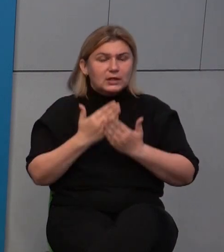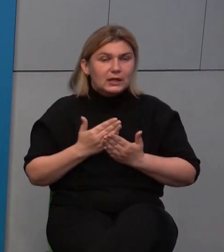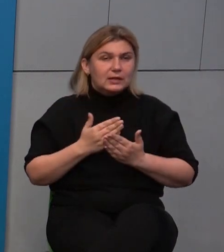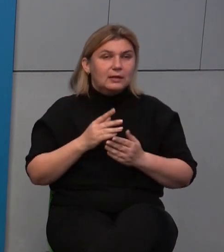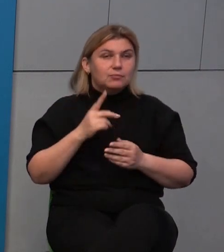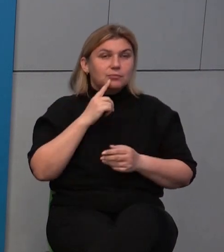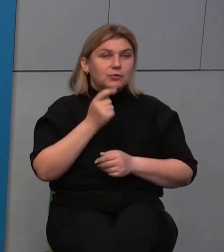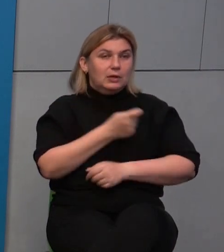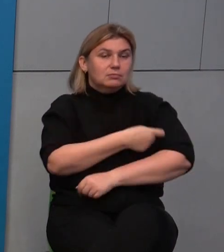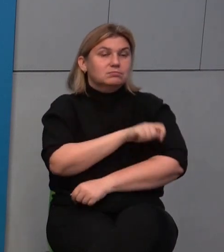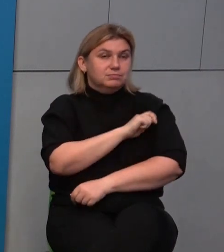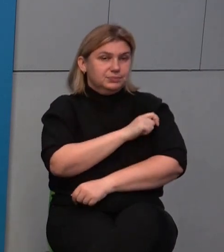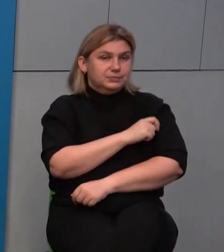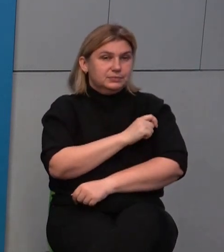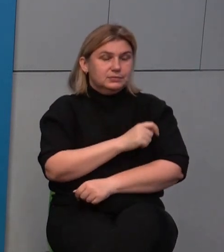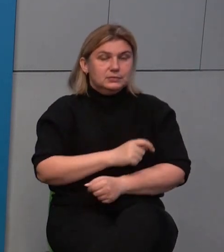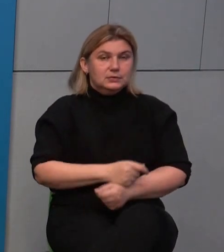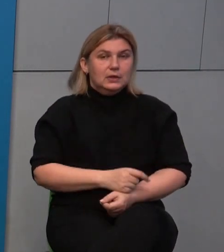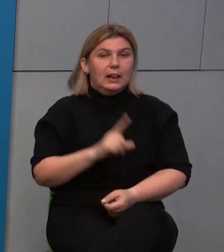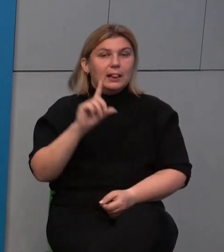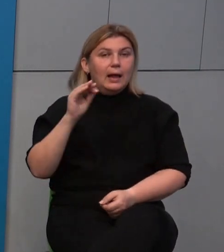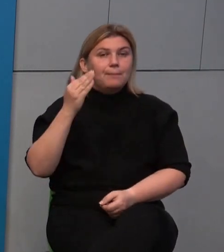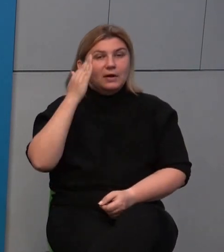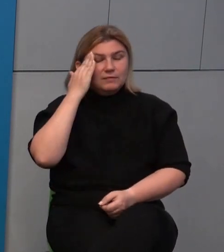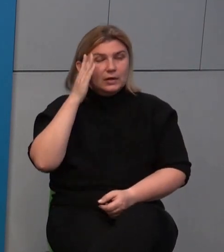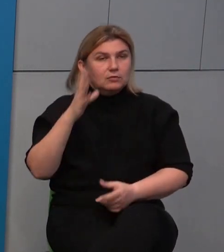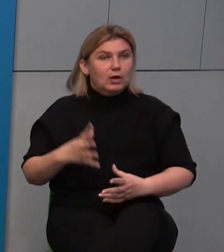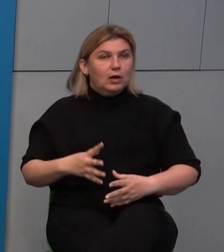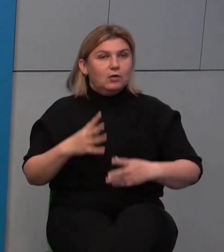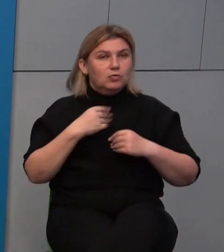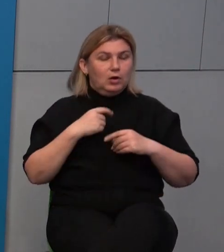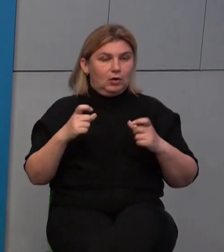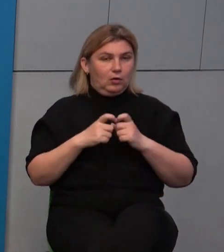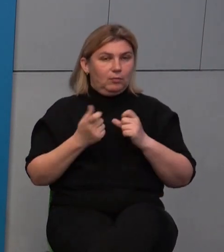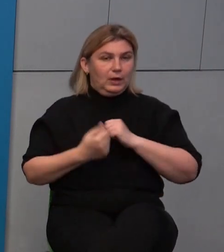Zresztą Lem to o tyle wiedział, że czasami dostawał w kopertach zastępczych,